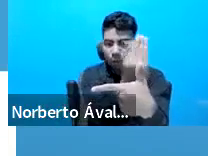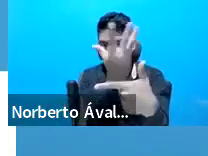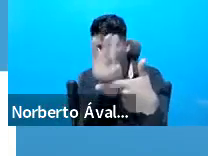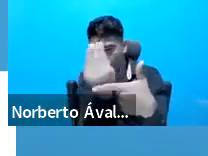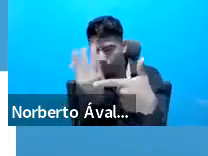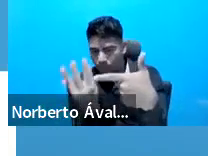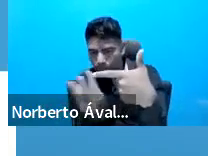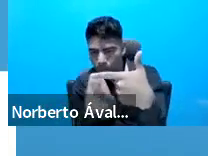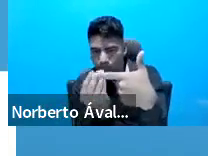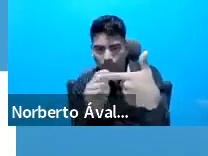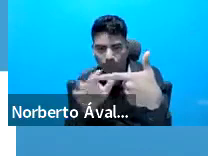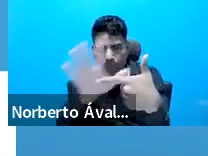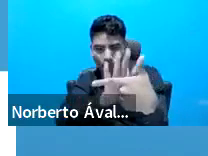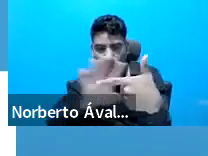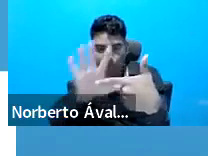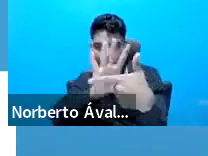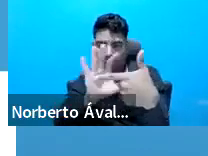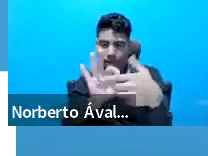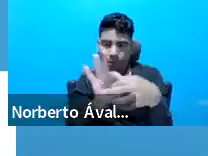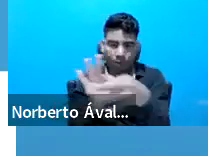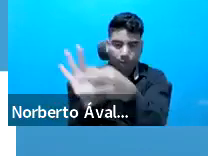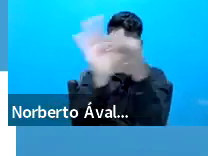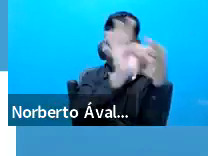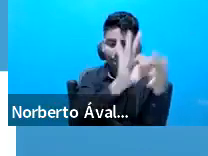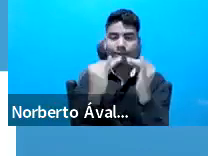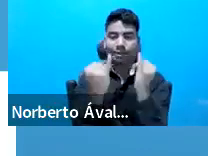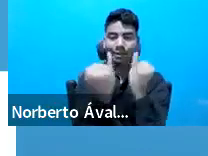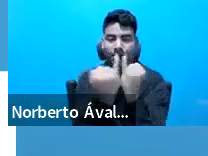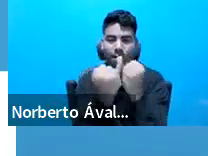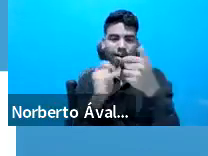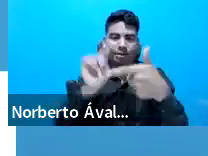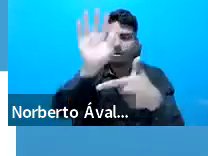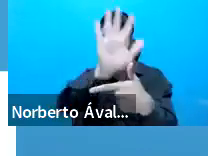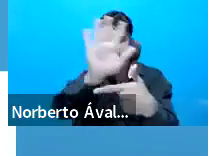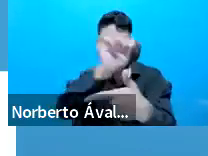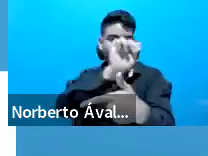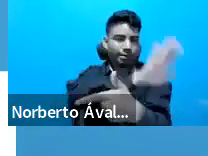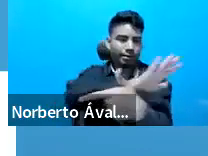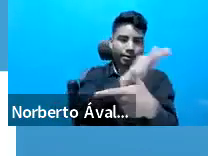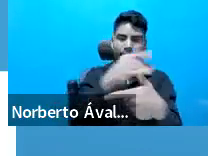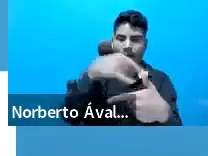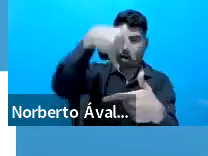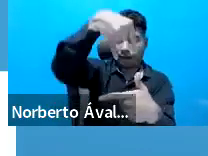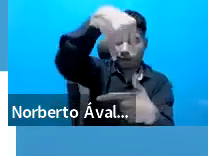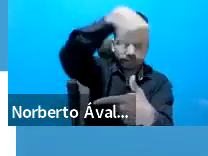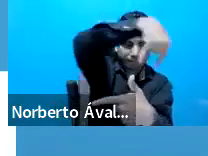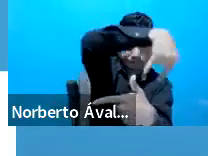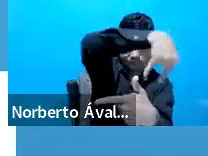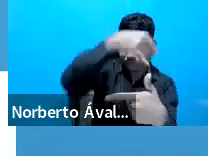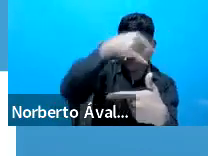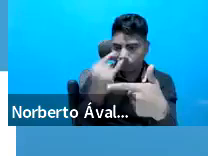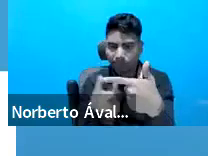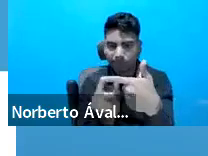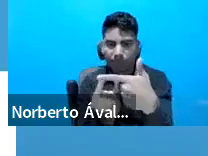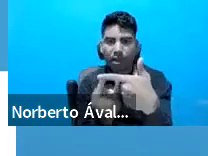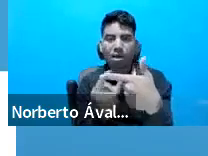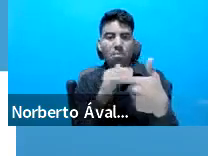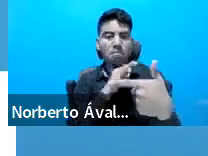igual al cuadrado que se dibuja en dibuja en la hipótesis, en dibuja en la hipótesis, En entonces entonces empezamos esta actividad d solo